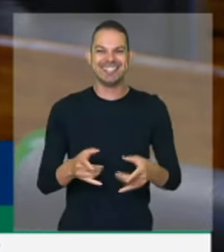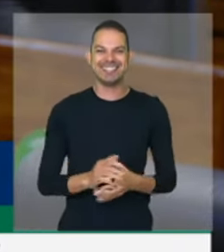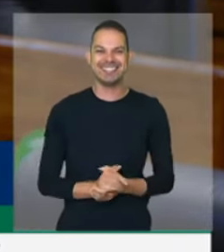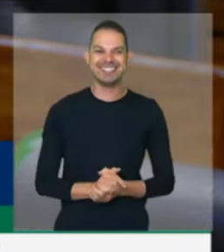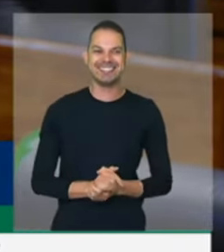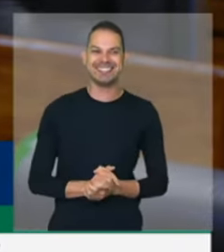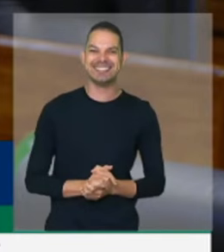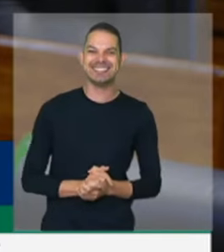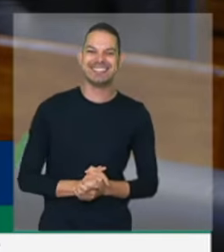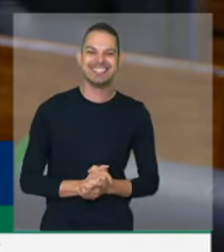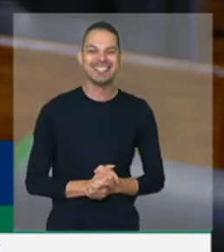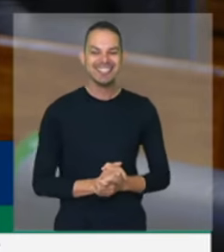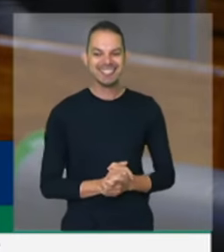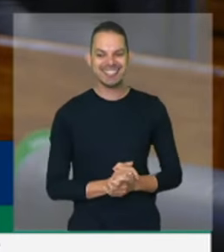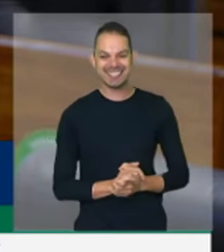FORMA URGENTE E, DEPOIS, DEDUZIR DO IMPOSTO DE RENDA